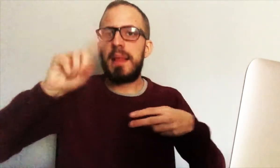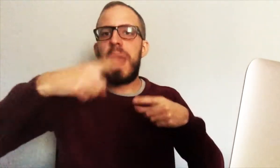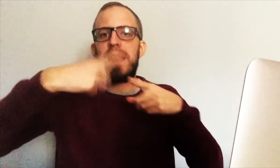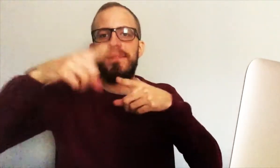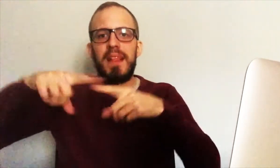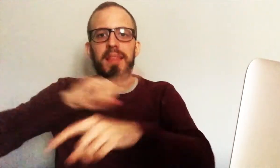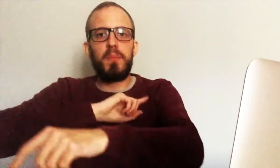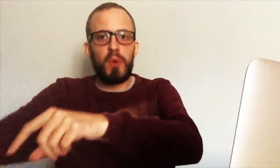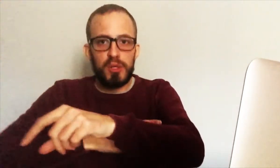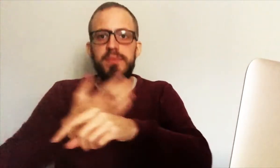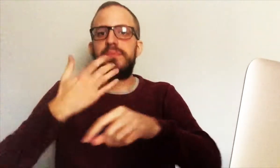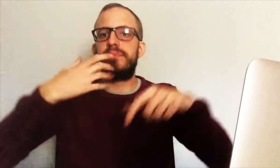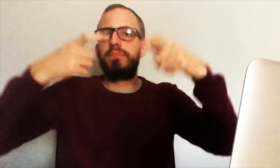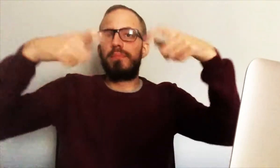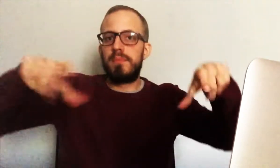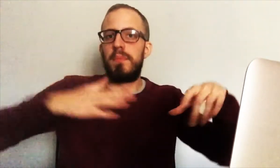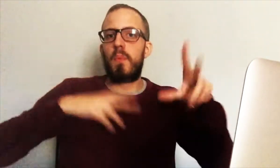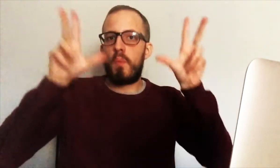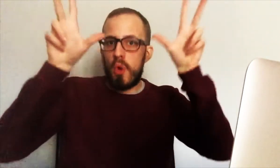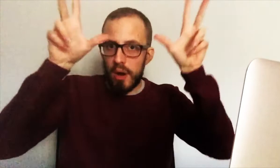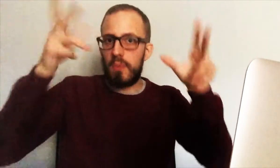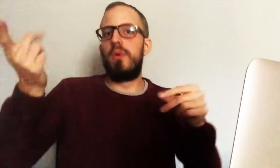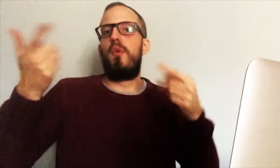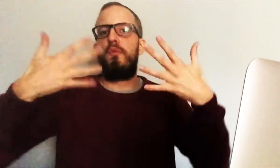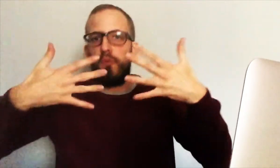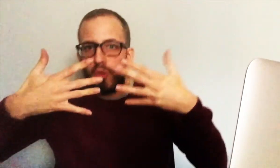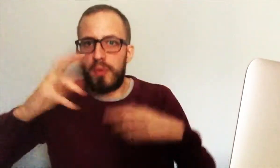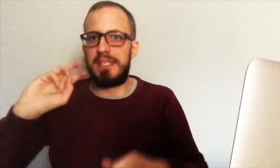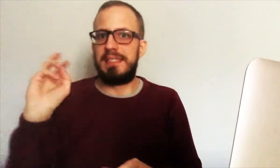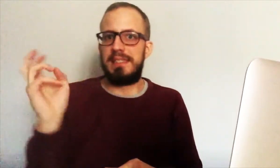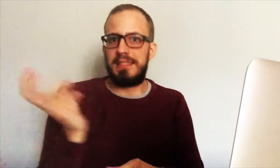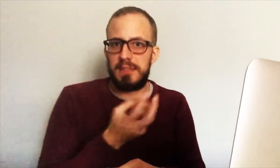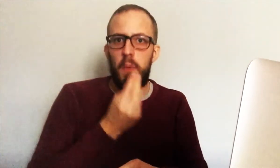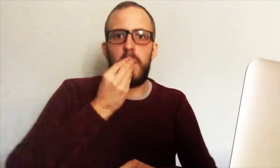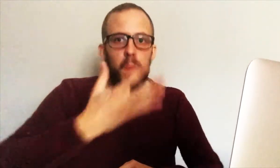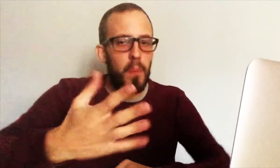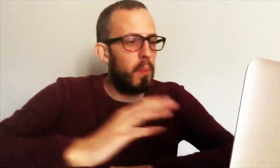instalaciones deportivas, como campo de voleibol, fútbol, etc. ¡Qué chulo!